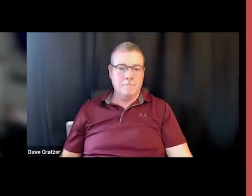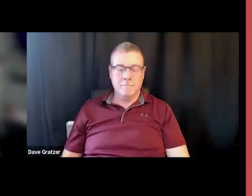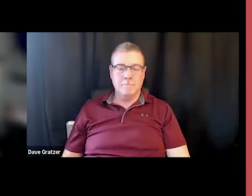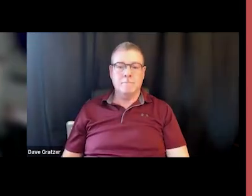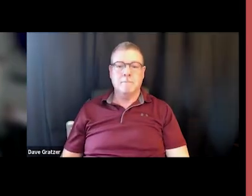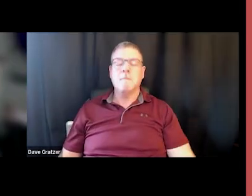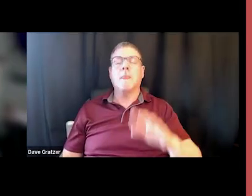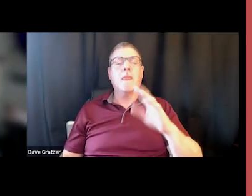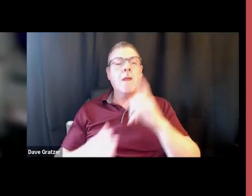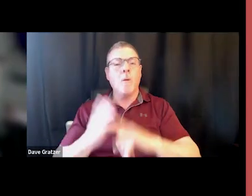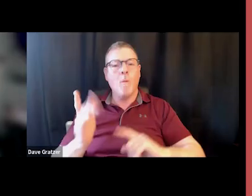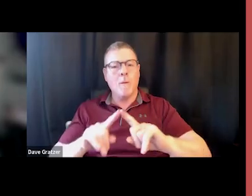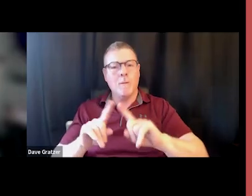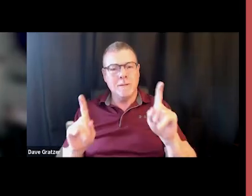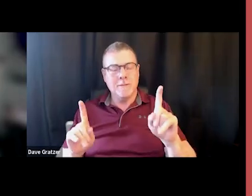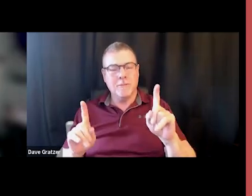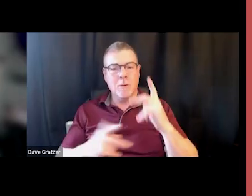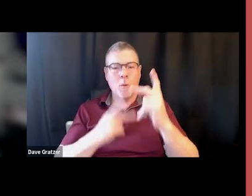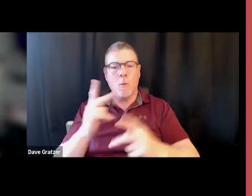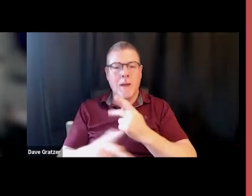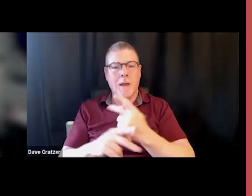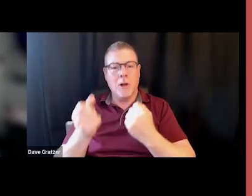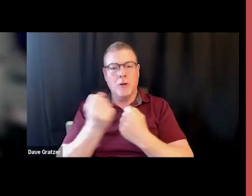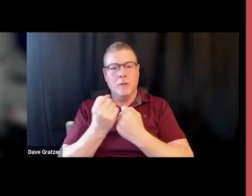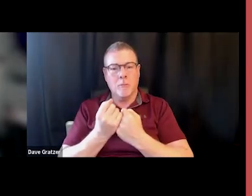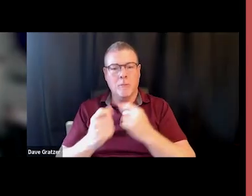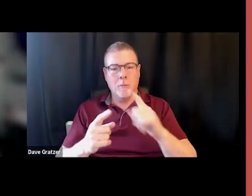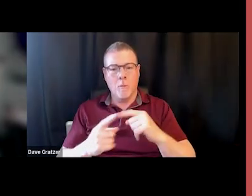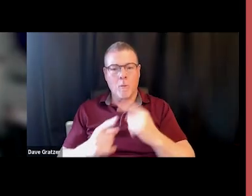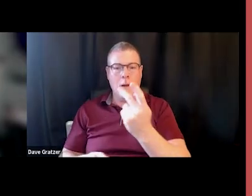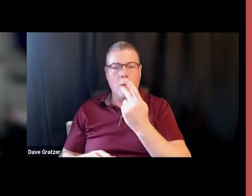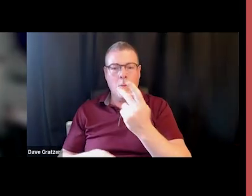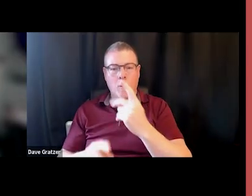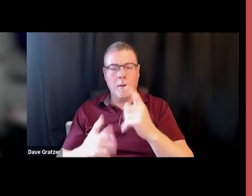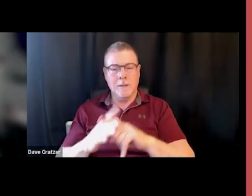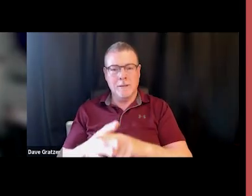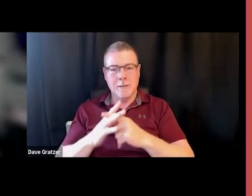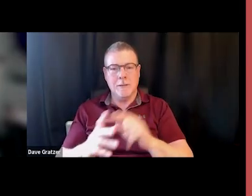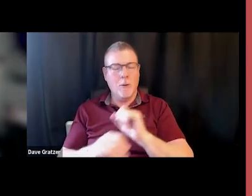¿Qué fue diferente entonces? ¿Qué tipo de apoyos tenías a tu alrededor cuando comenzamos a trabajar? ¿Qué diferencias viste en el proceso?